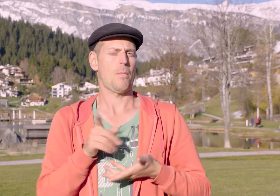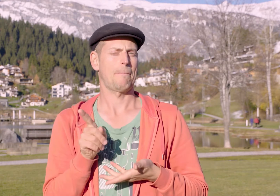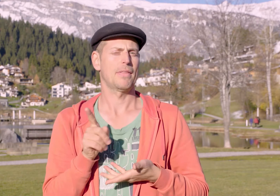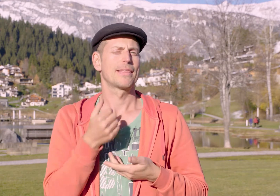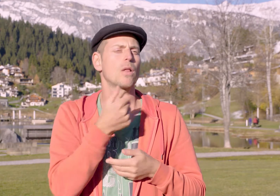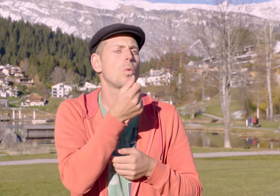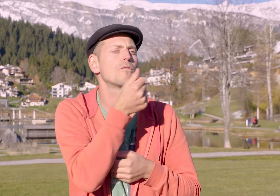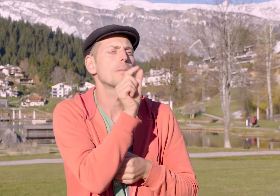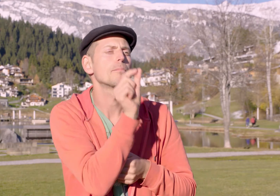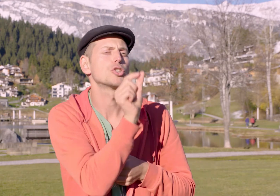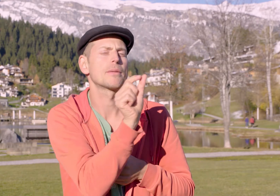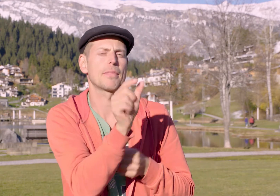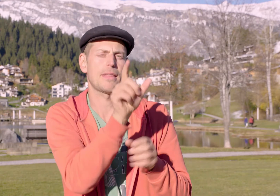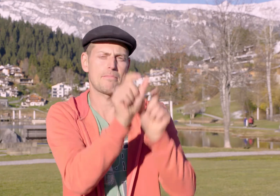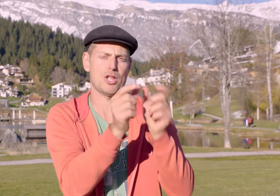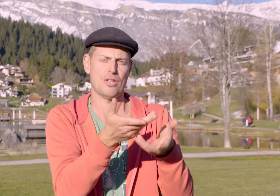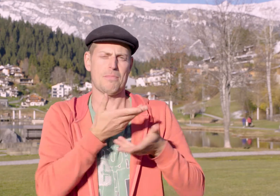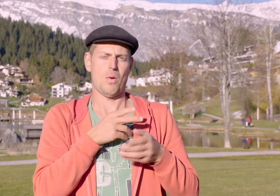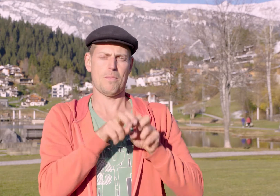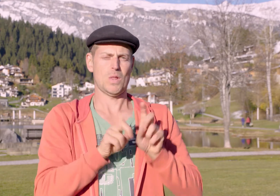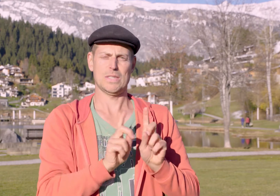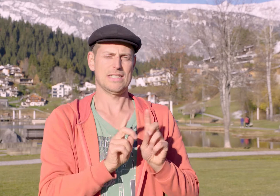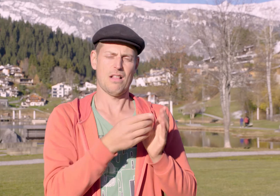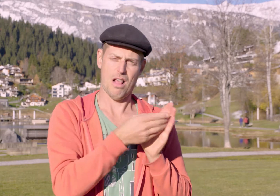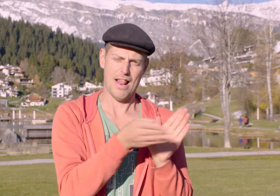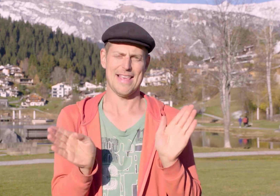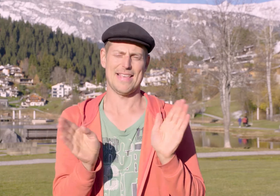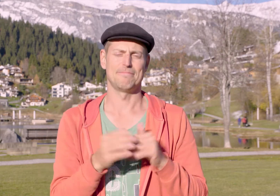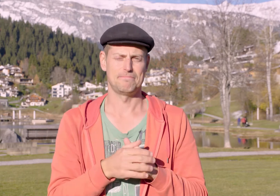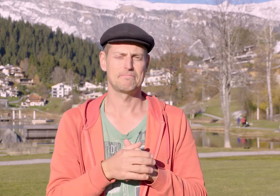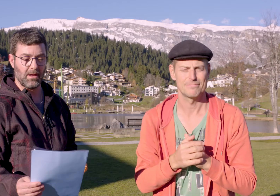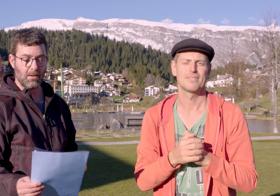Alle Menschen sollten den gleichen Zugang erhalten.